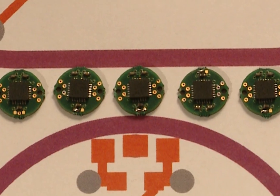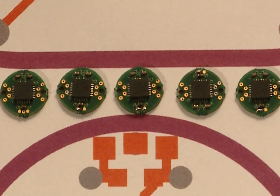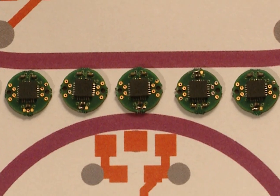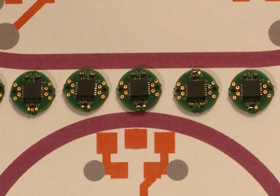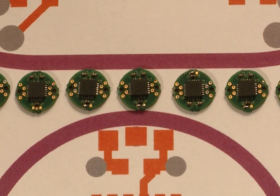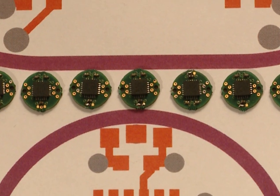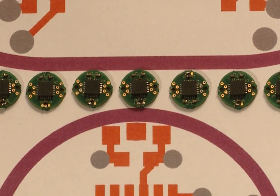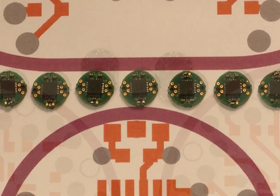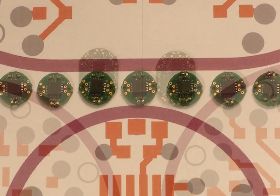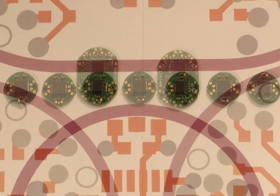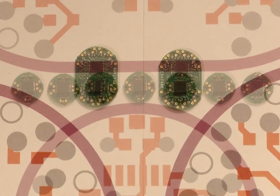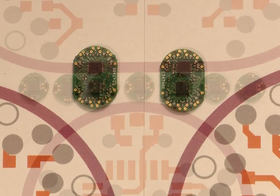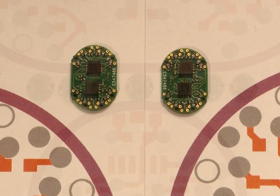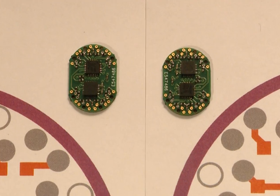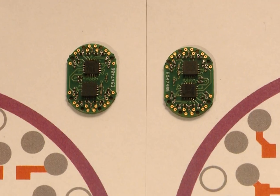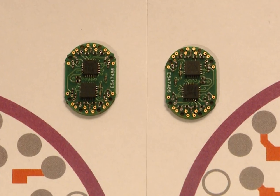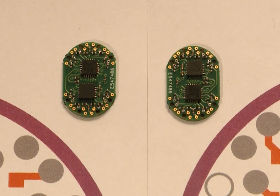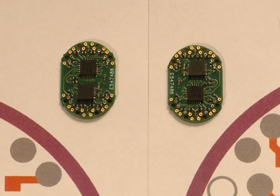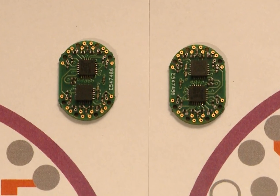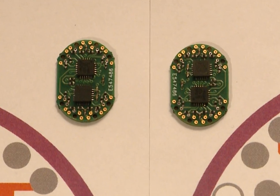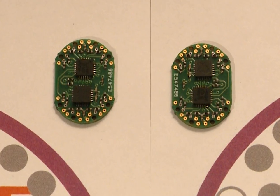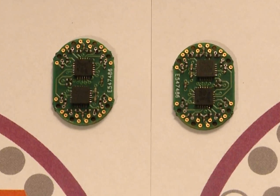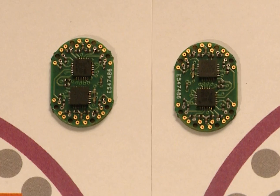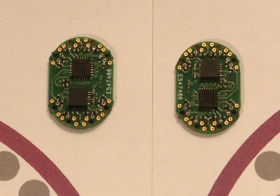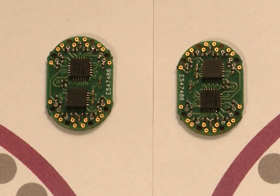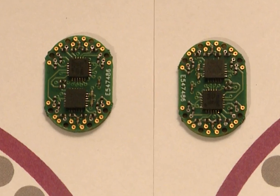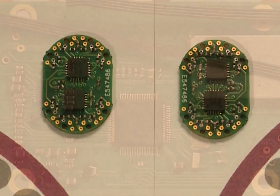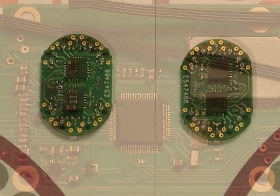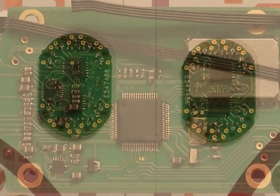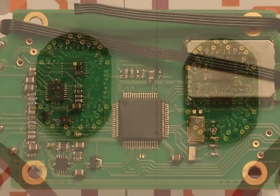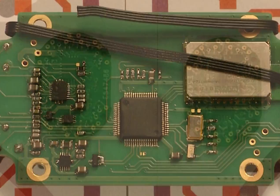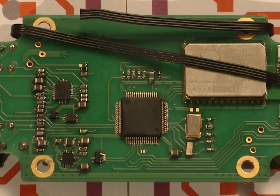így a jelnyelvi kommunikáció feldolgozhatóvá válik a számítógép számára.